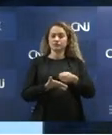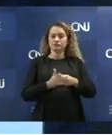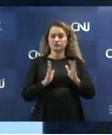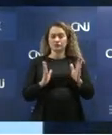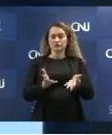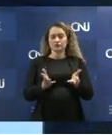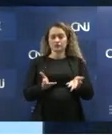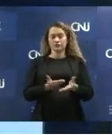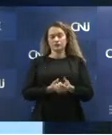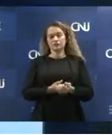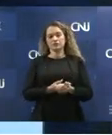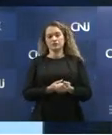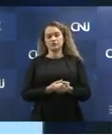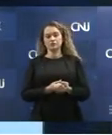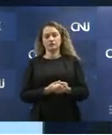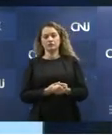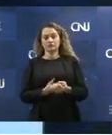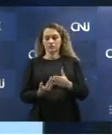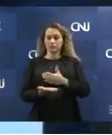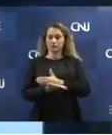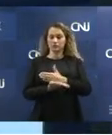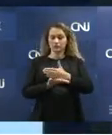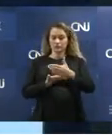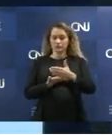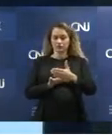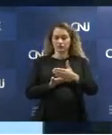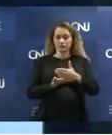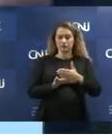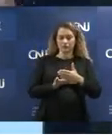para dar início aos demais atos de exceção.